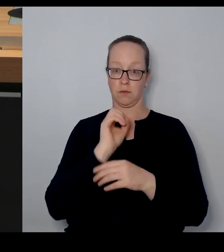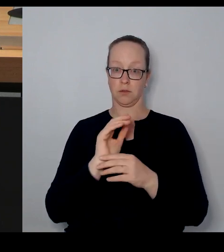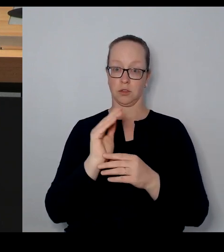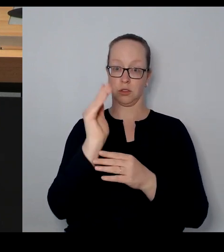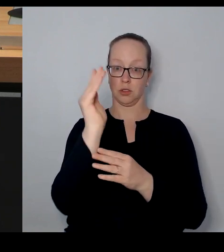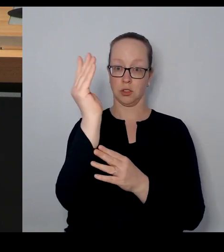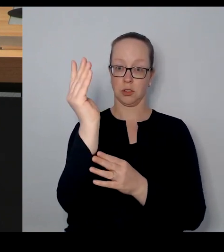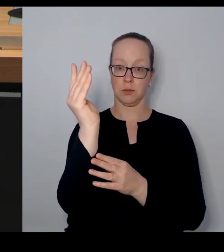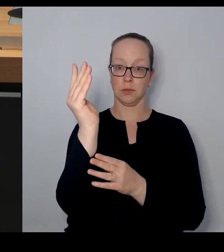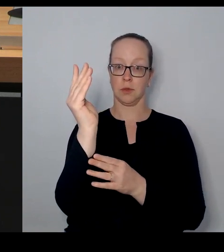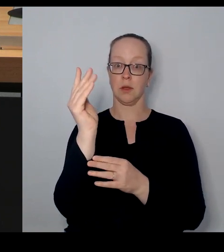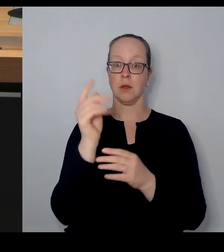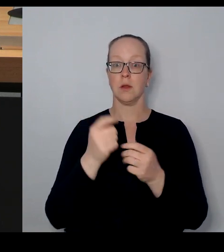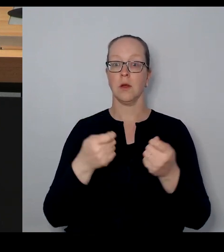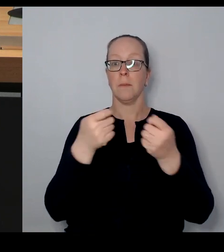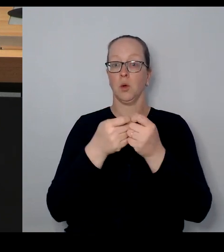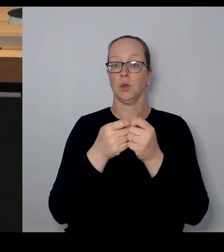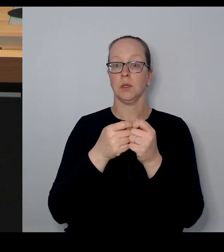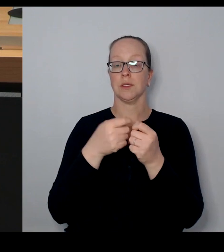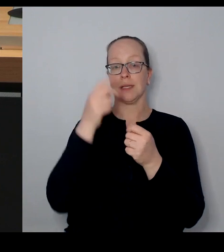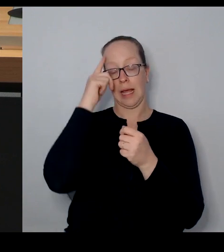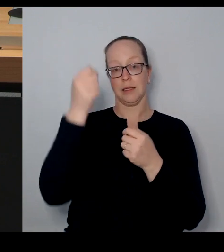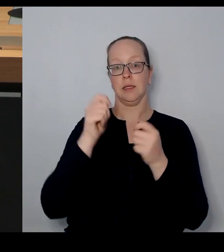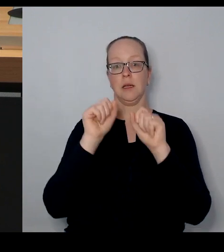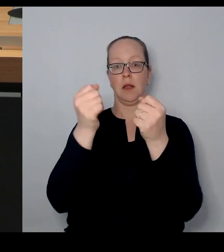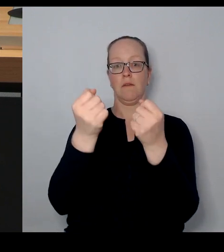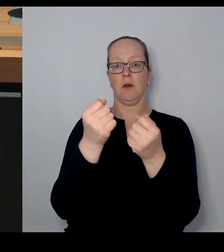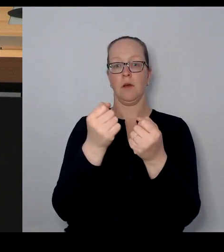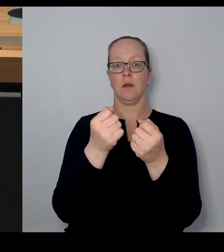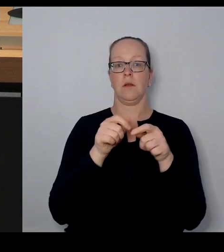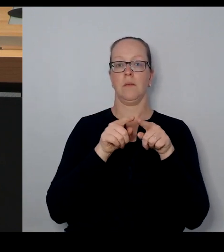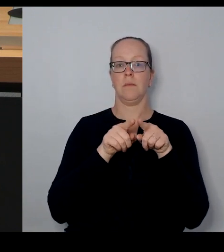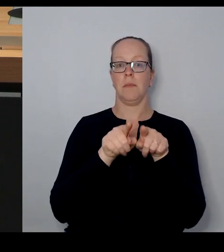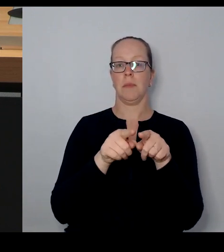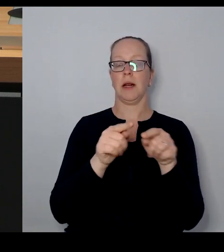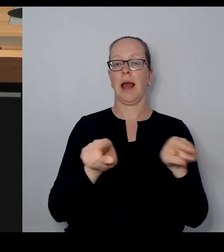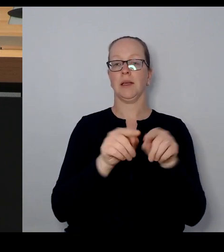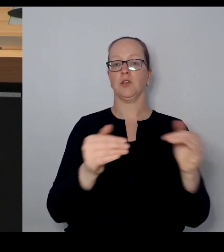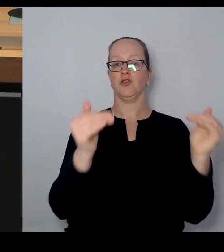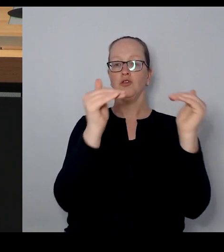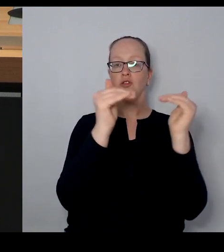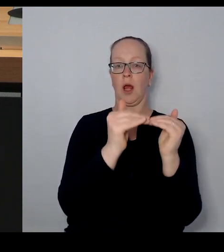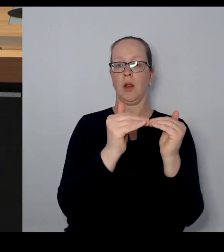Es gibt Signale, dass man auf Bundesebene offenbar inzwischen ein wenig aufgeschlossener für eine Gesetzesänderung ist.